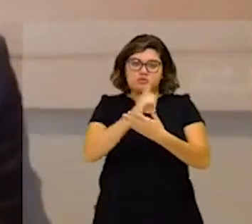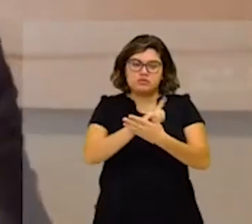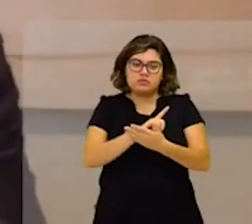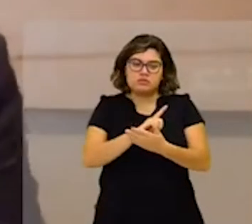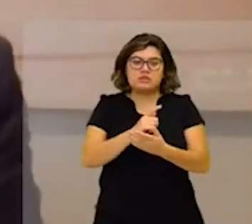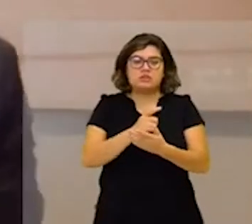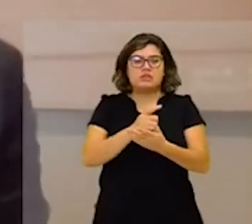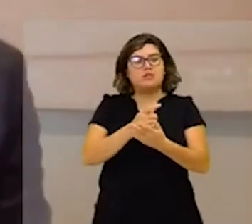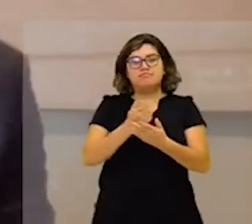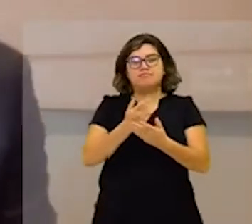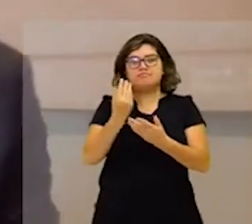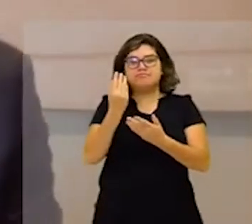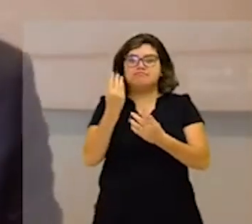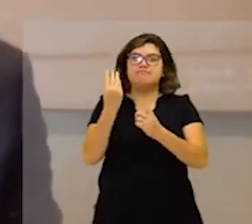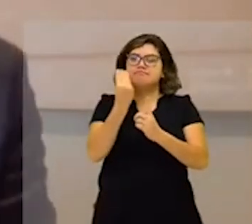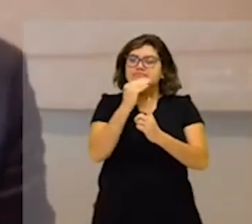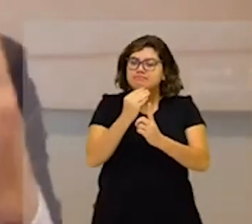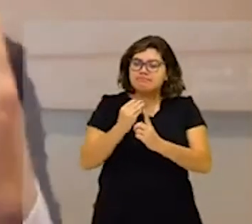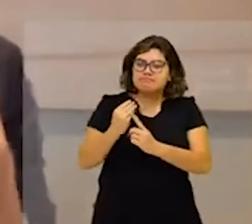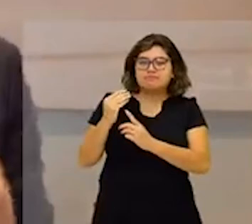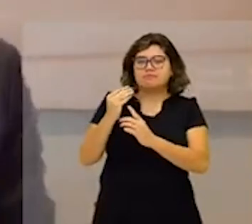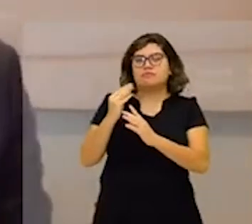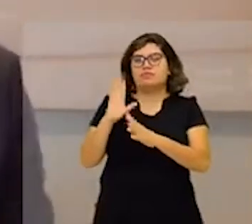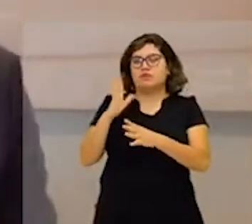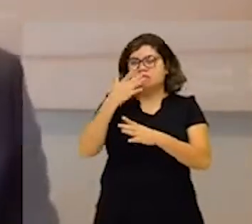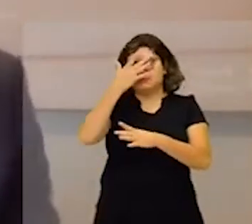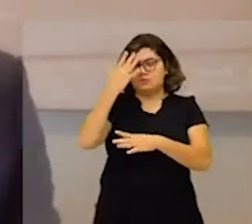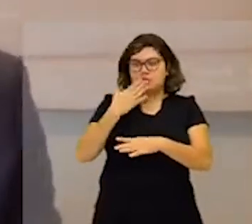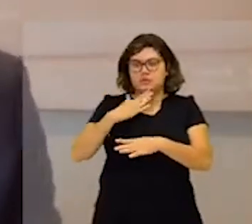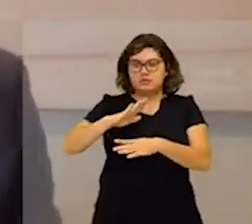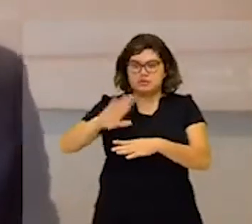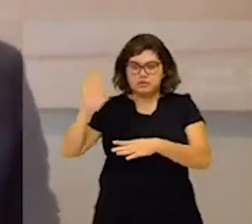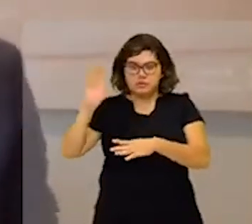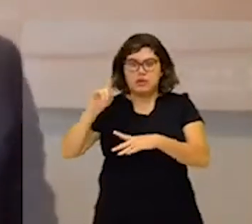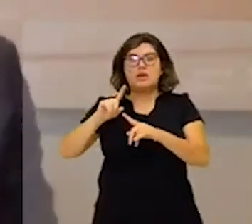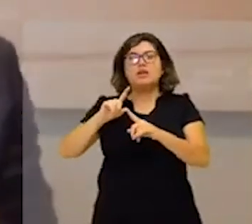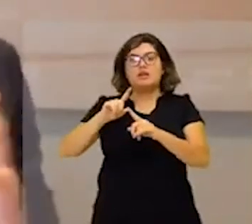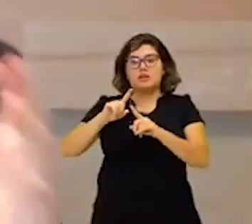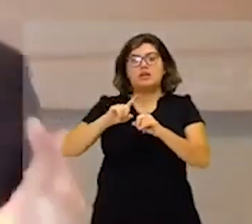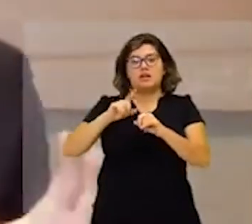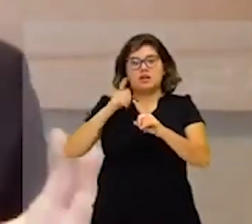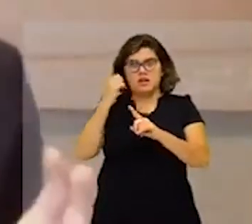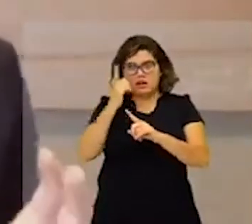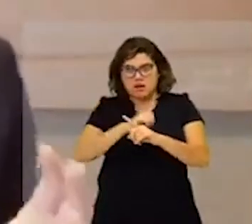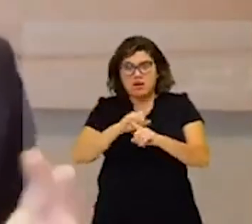eleitores e ganham junto aqueles mandato mas o mandato exercido por um parlamentar é óbvio que